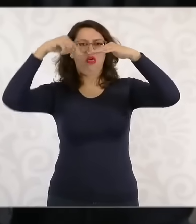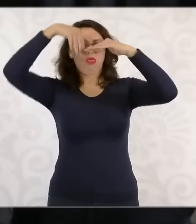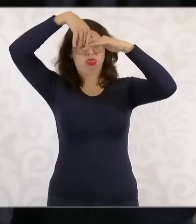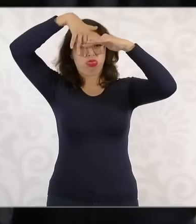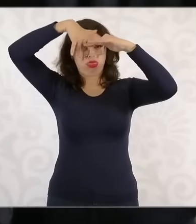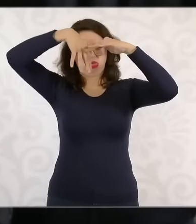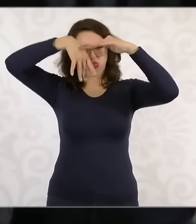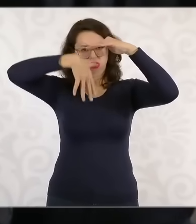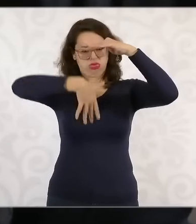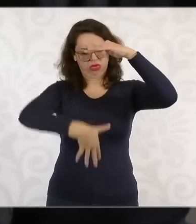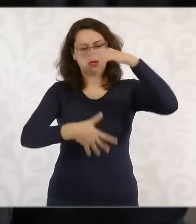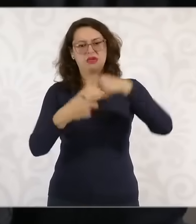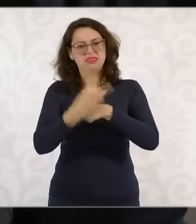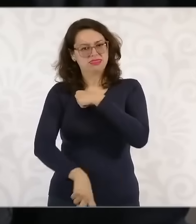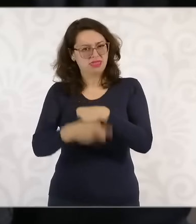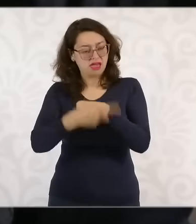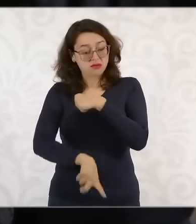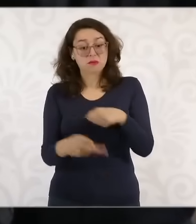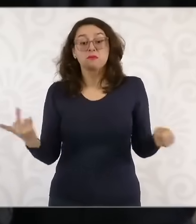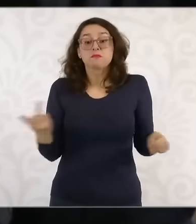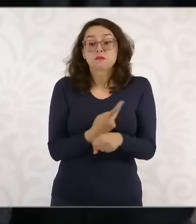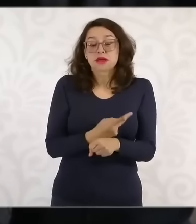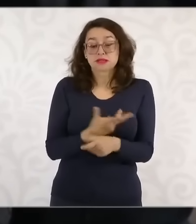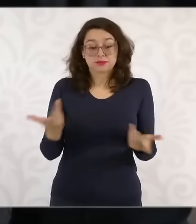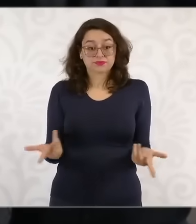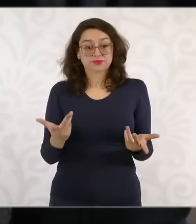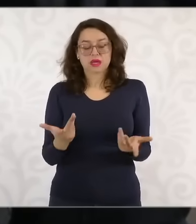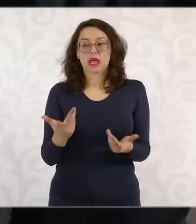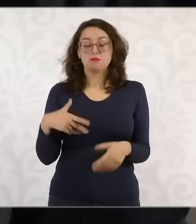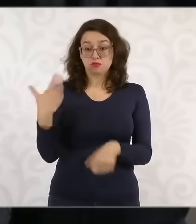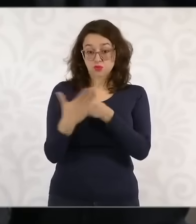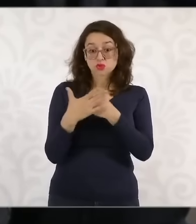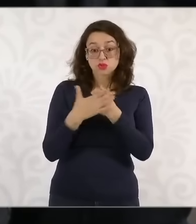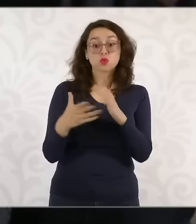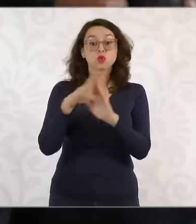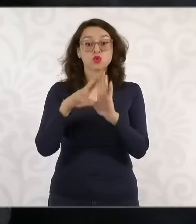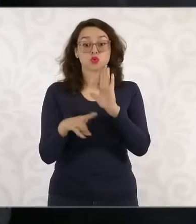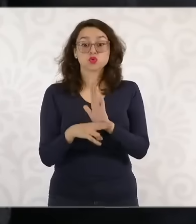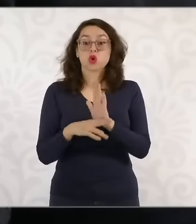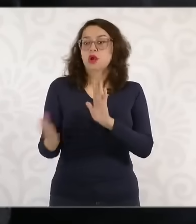si se modificará el marco legal en materia de edificación para evitar que la construcción siga